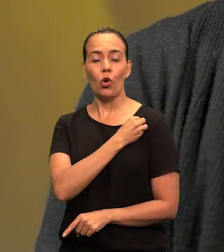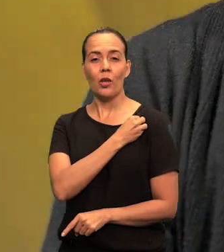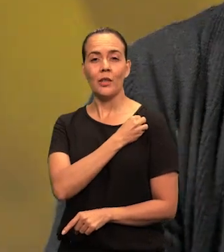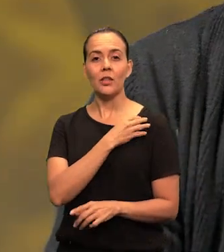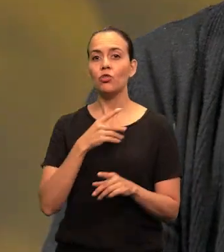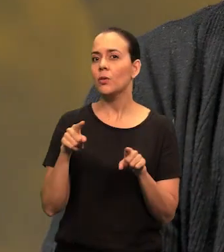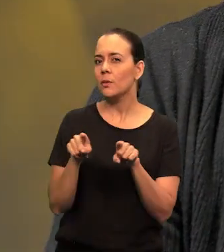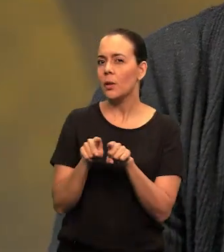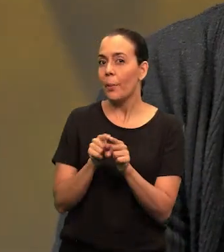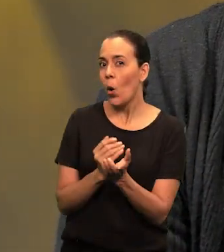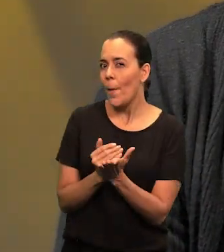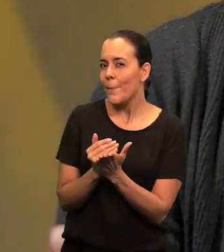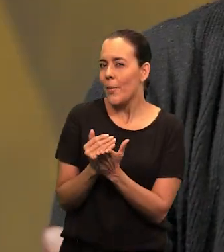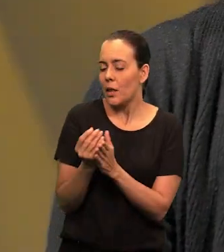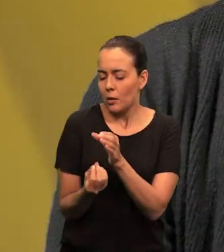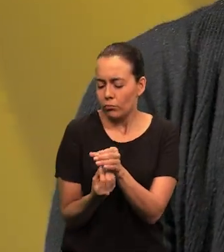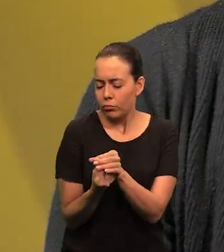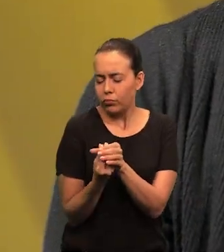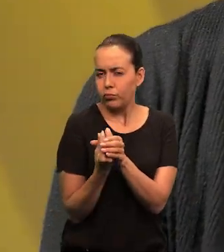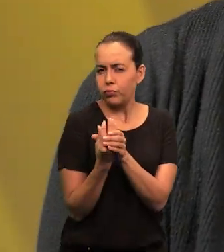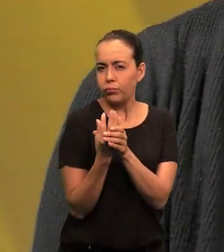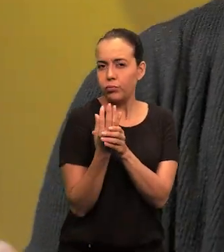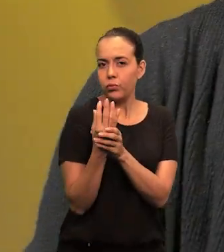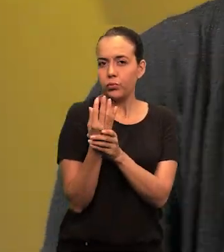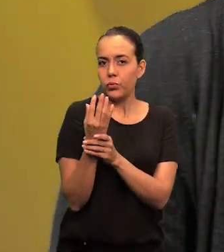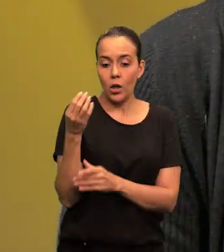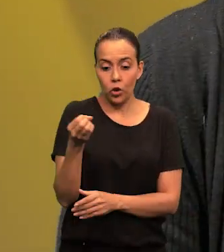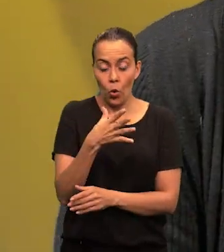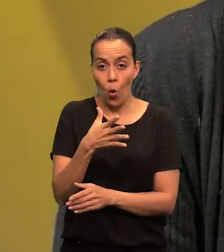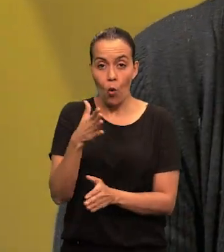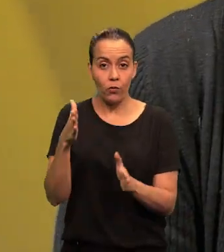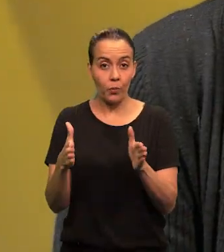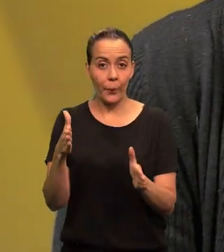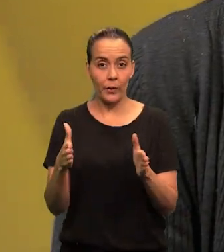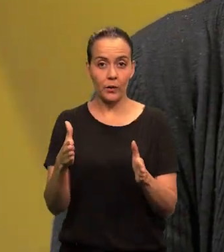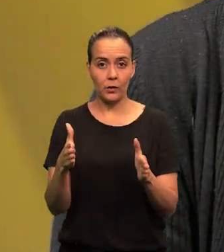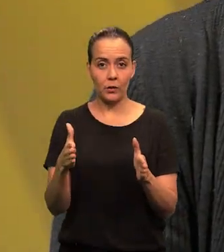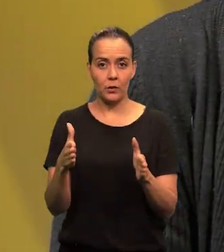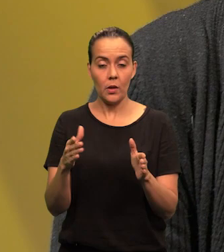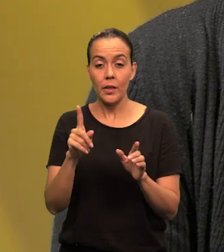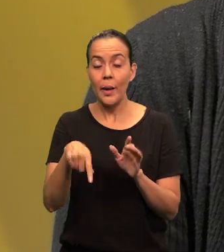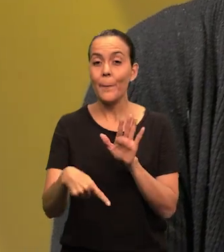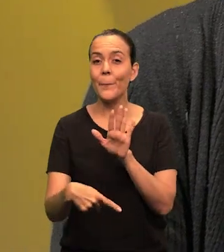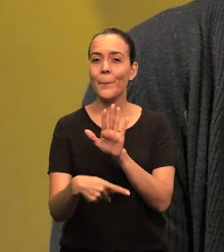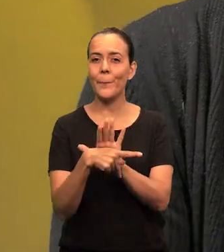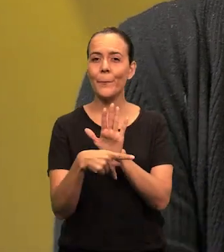que dá nascimento a essa modernidade que nos caracteriza como civilização ou como espécie,